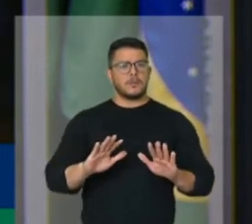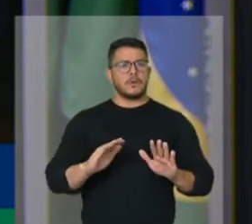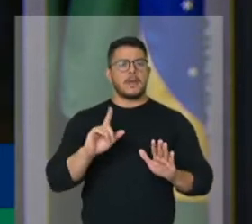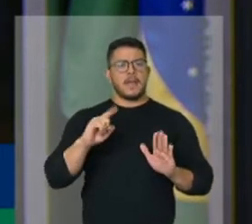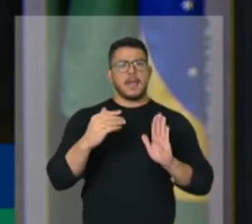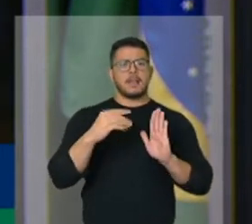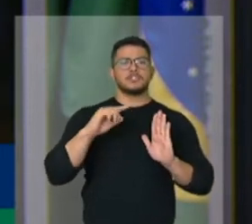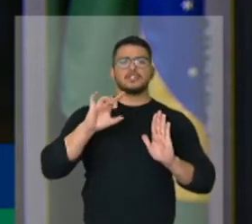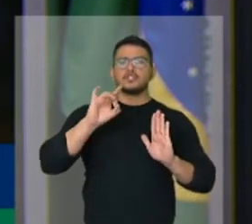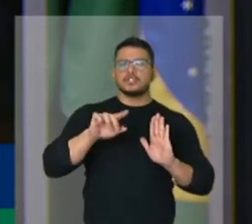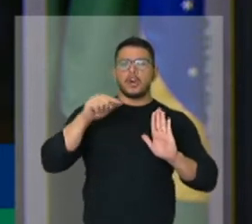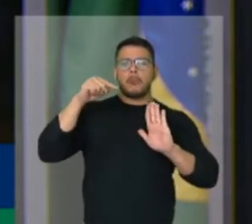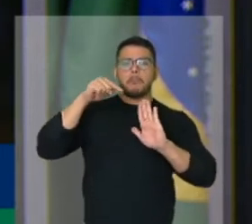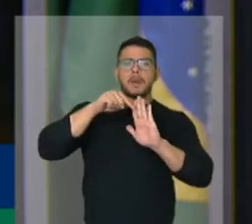ALTINEU, A MESMA REDUÇÃO.